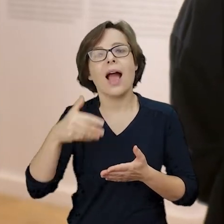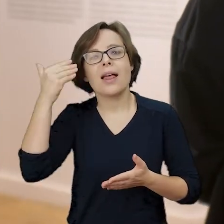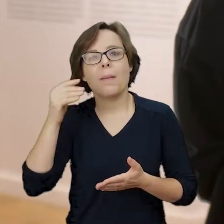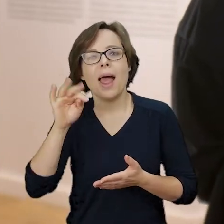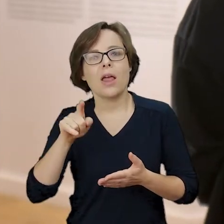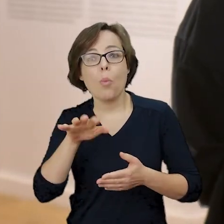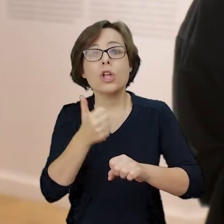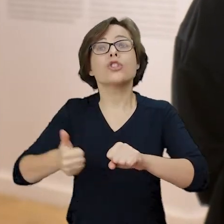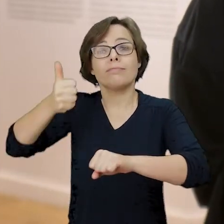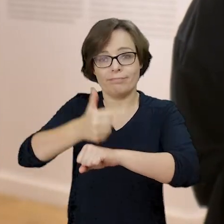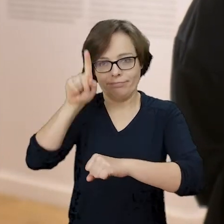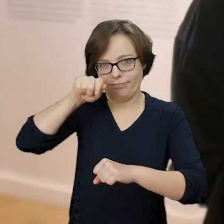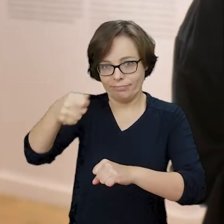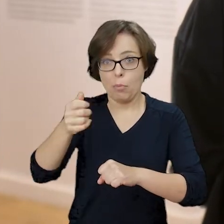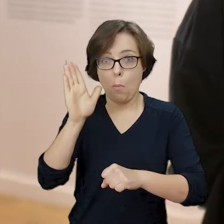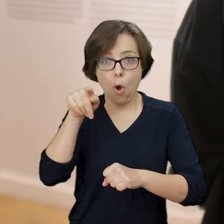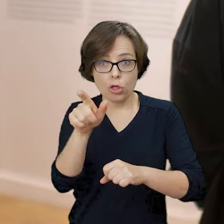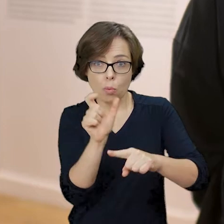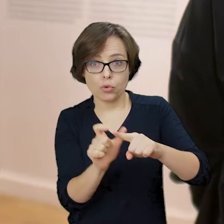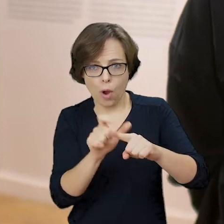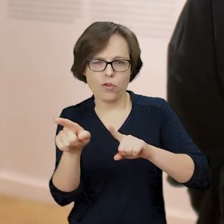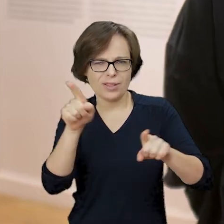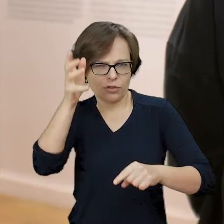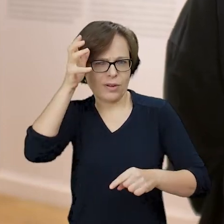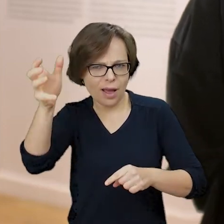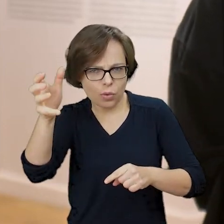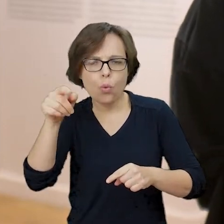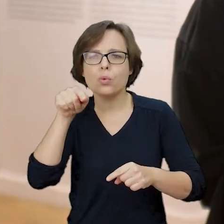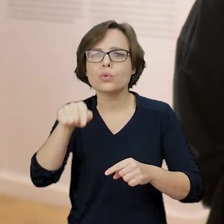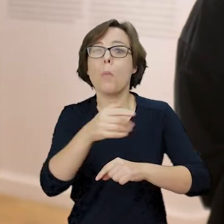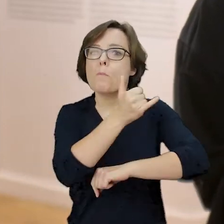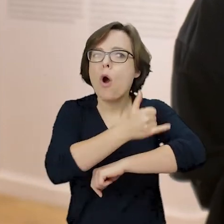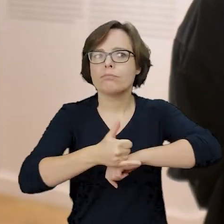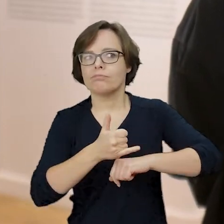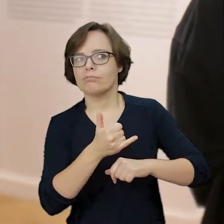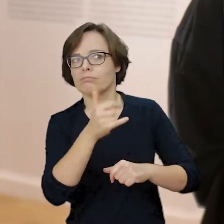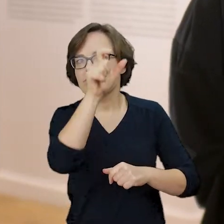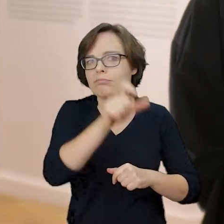Poźniej, to hebrajskie słowo oznaczające geniusza, podkreślało zasługi, wiedzę i autorytet,